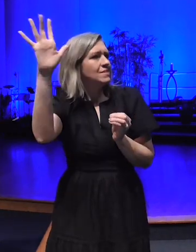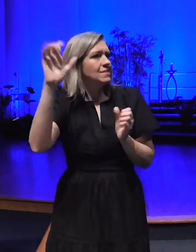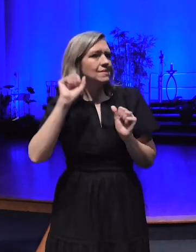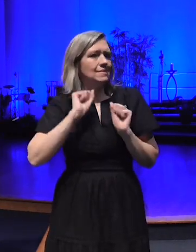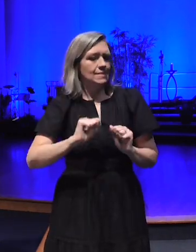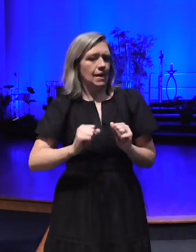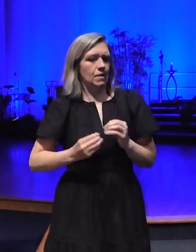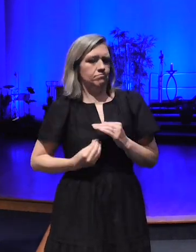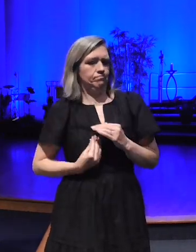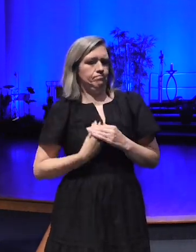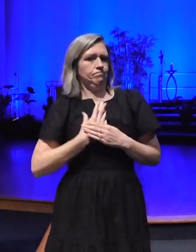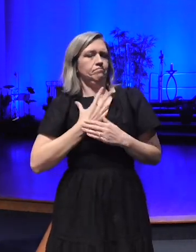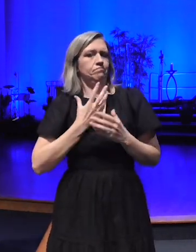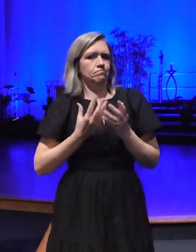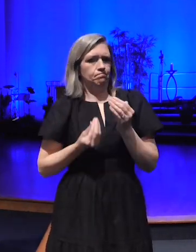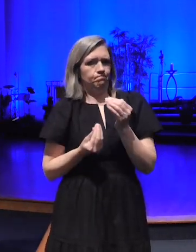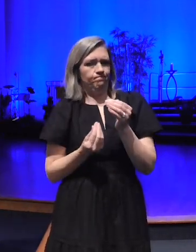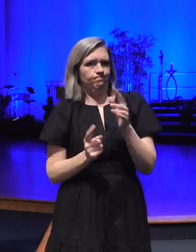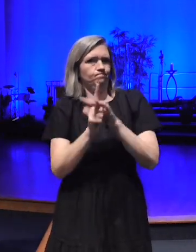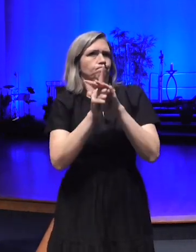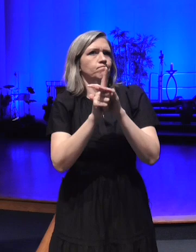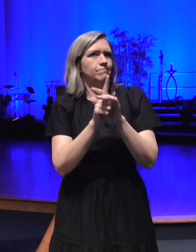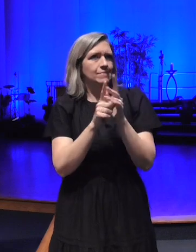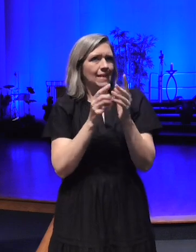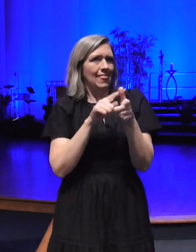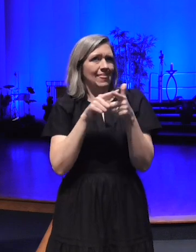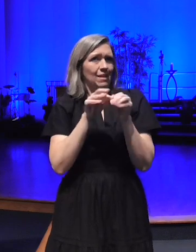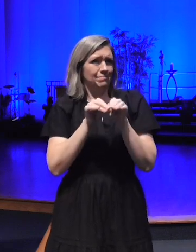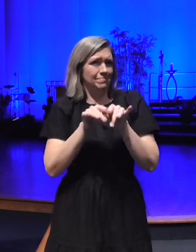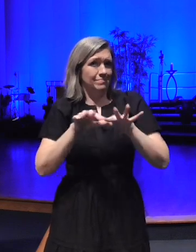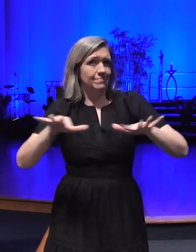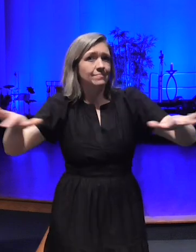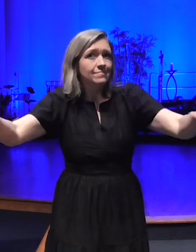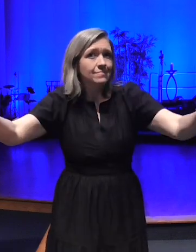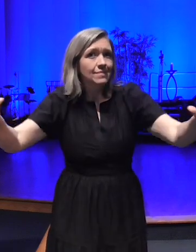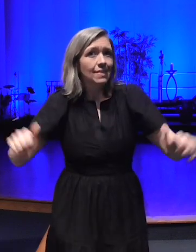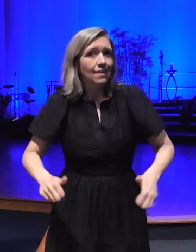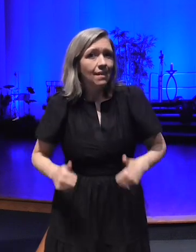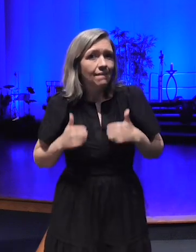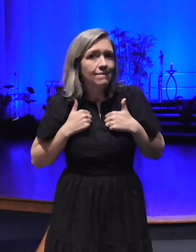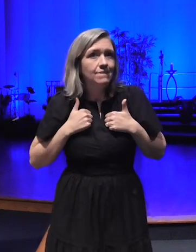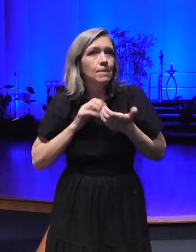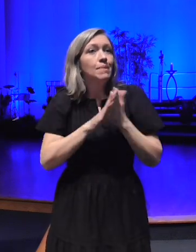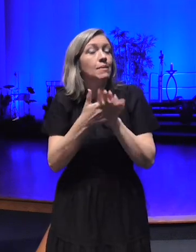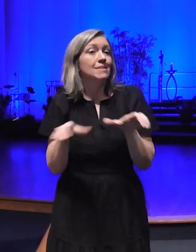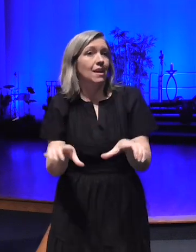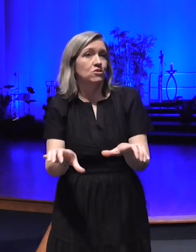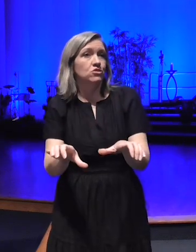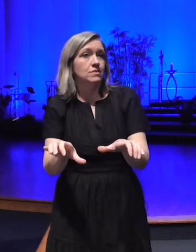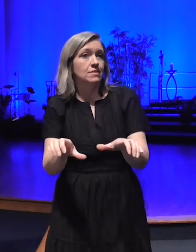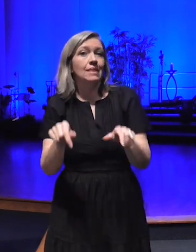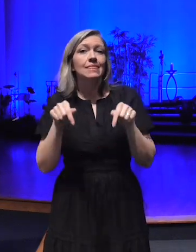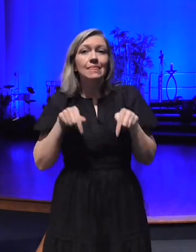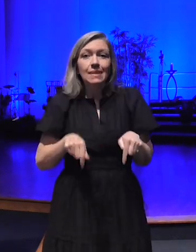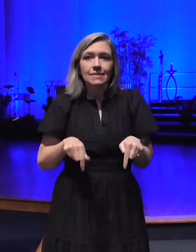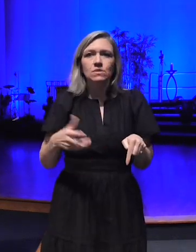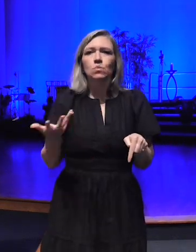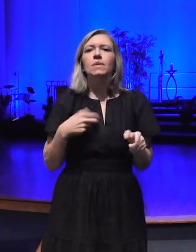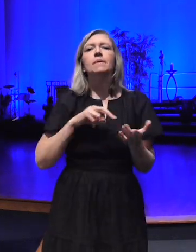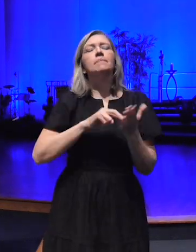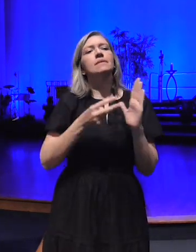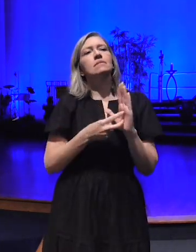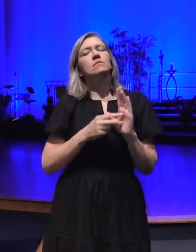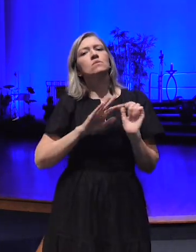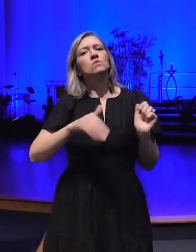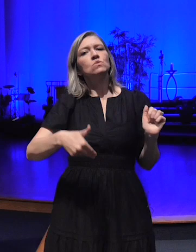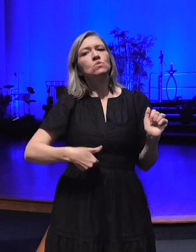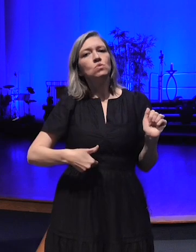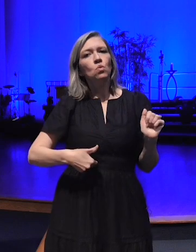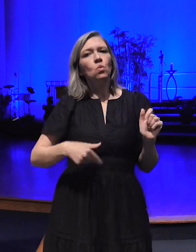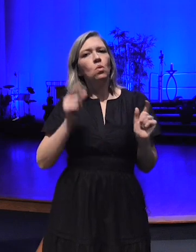Conciencia y luego salir a través de nuestras vidas a la acción. Esto es lo que quiero decir con Despertar del Alma y